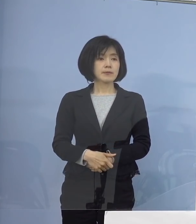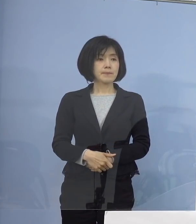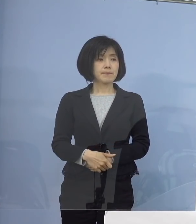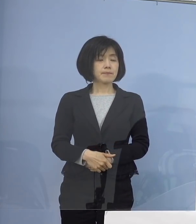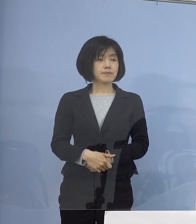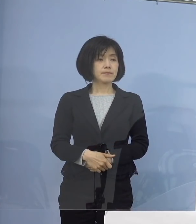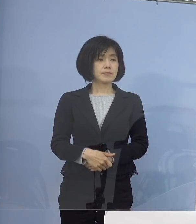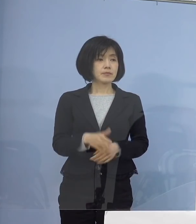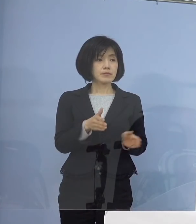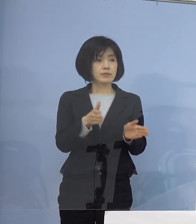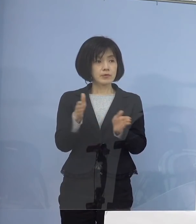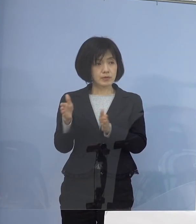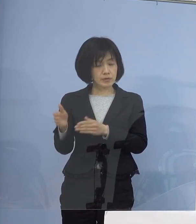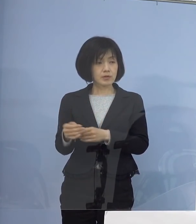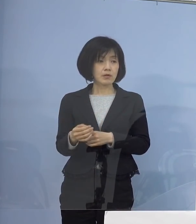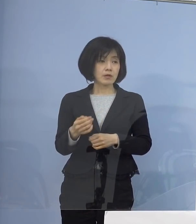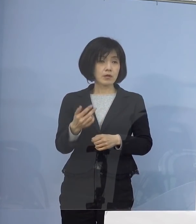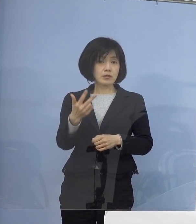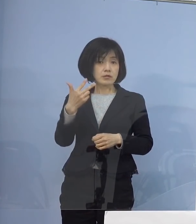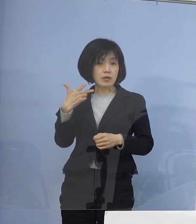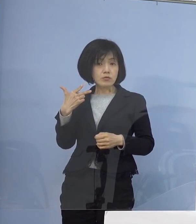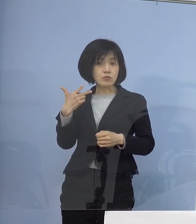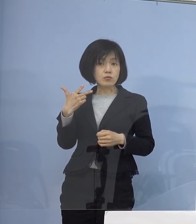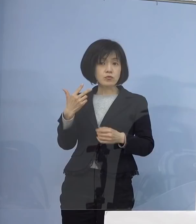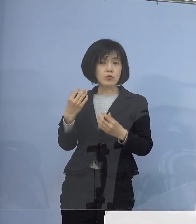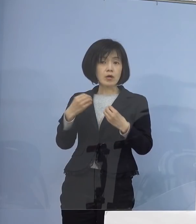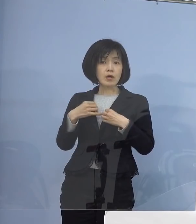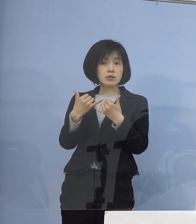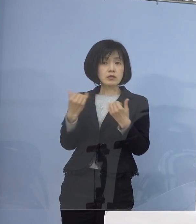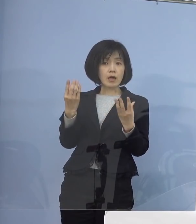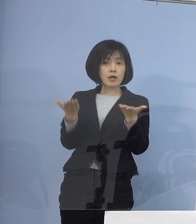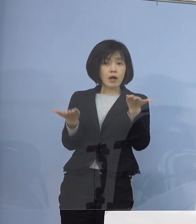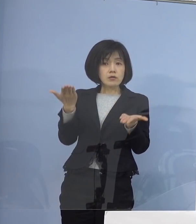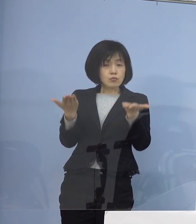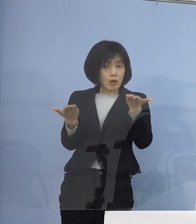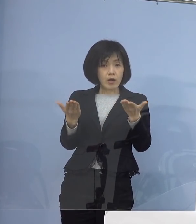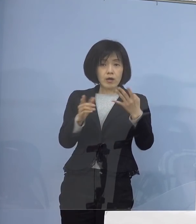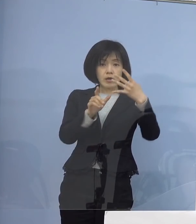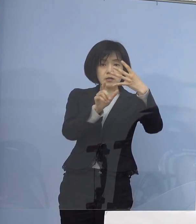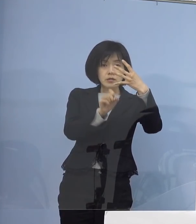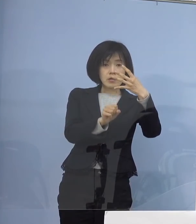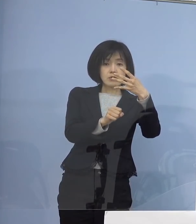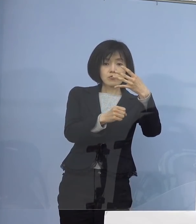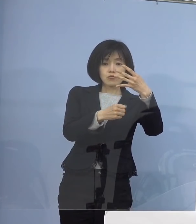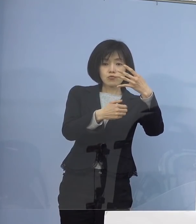次に先週との対比 この先週は4月4日から4月10日